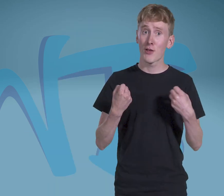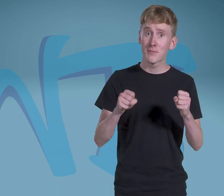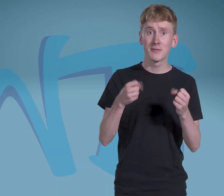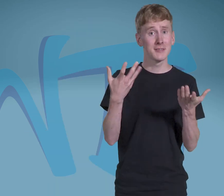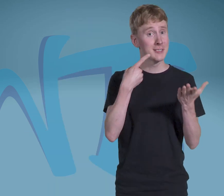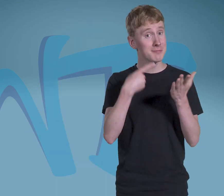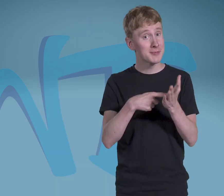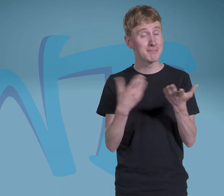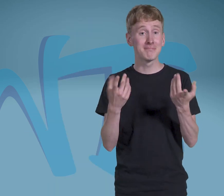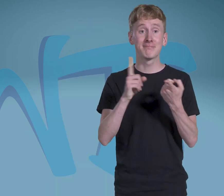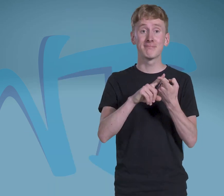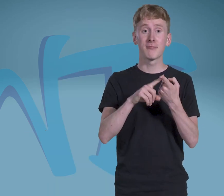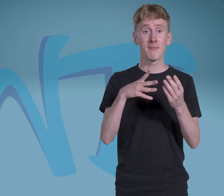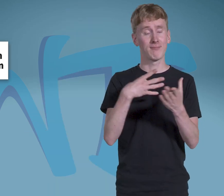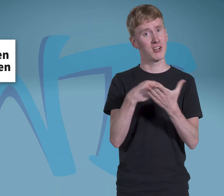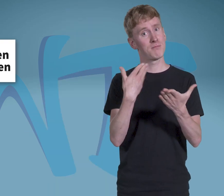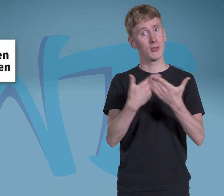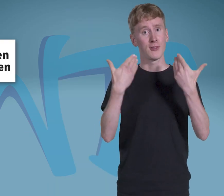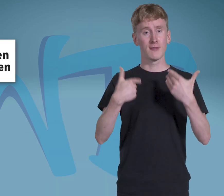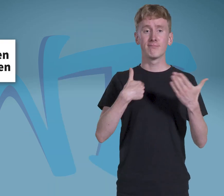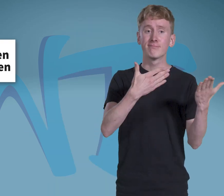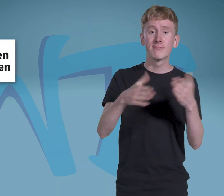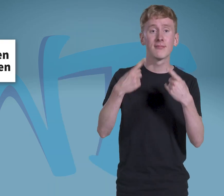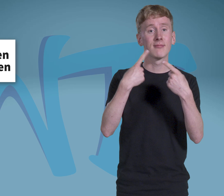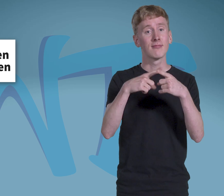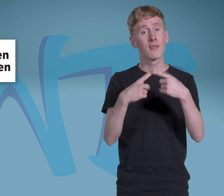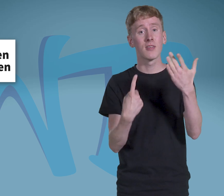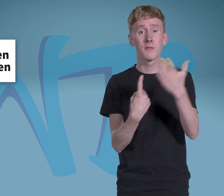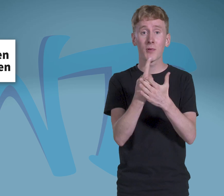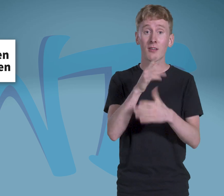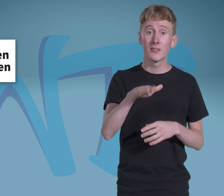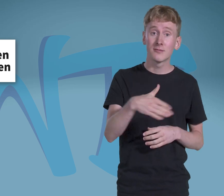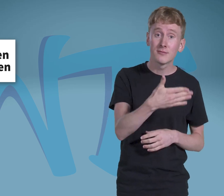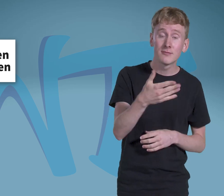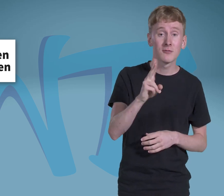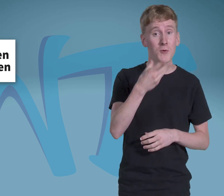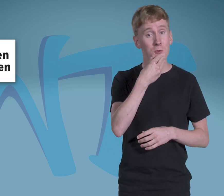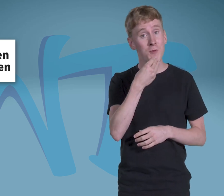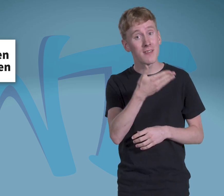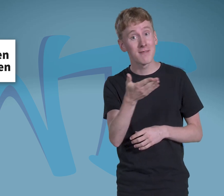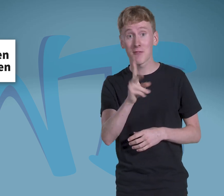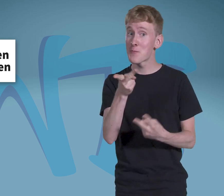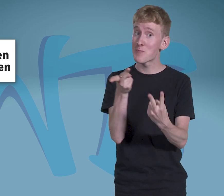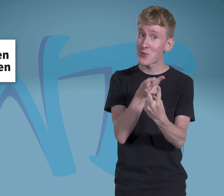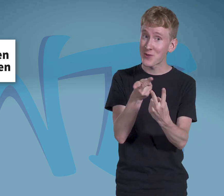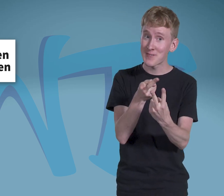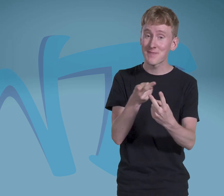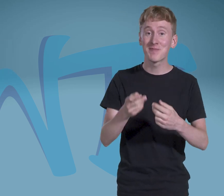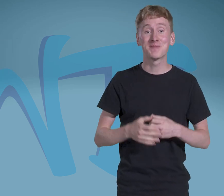Tällainen toiminta voi olla esimerkiksi: Yksittäisten tapahtumien järjestäminen lapsille ja/tai nuorille vapaaehtoisena